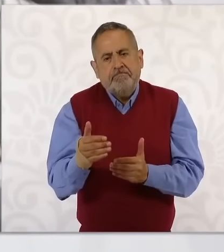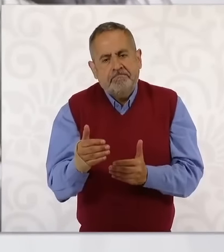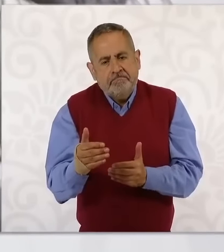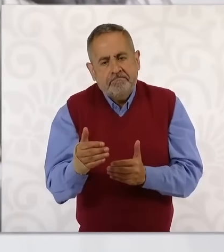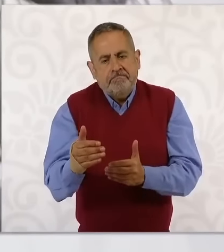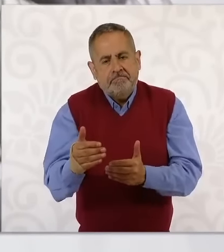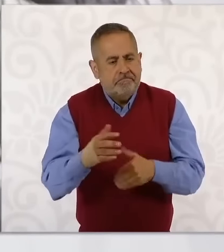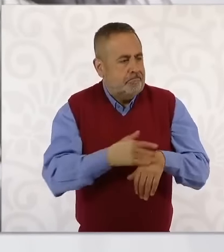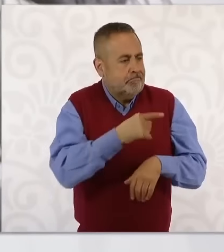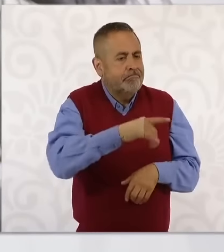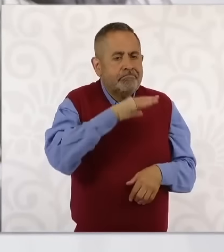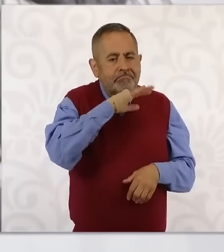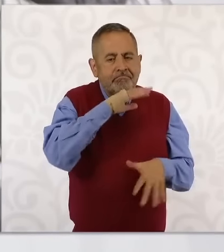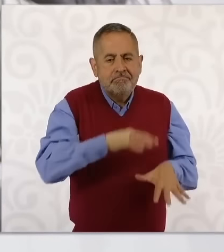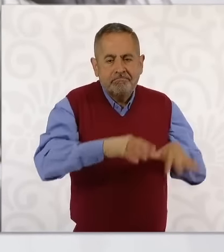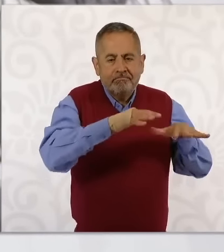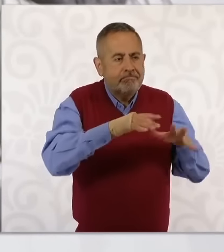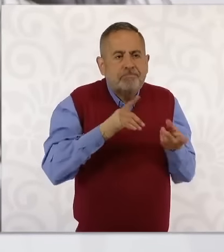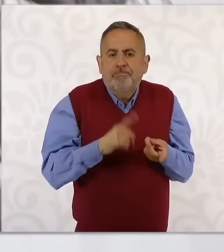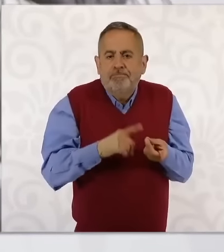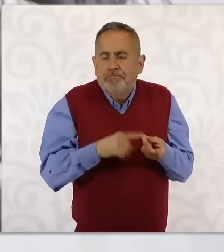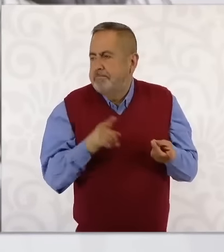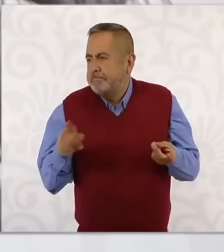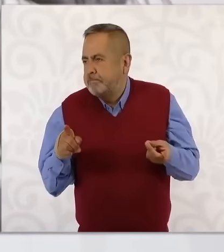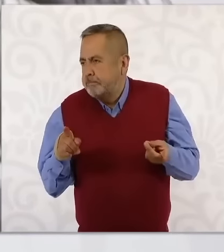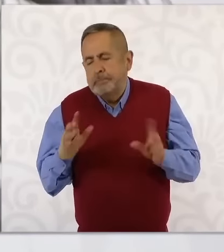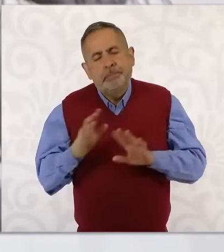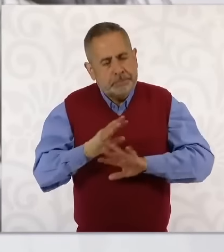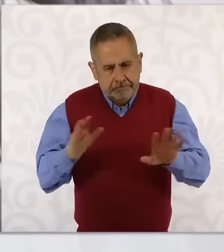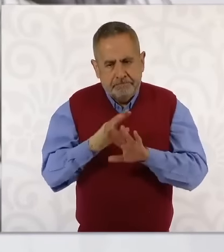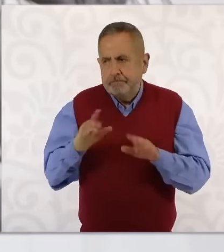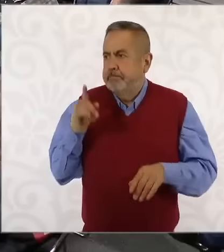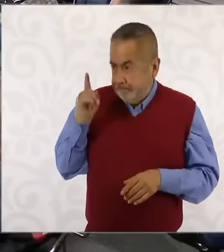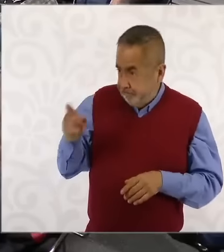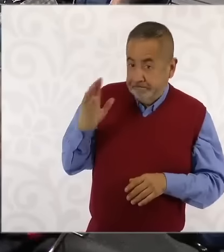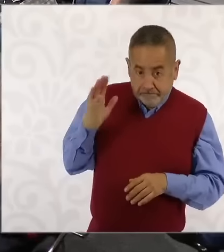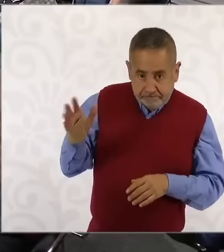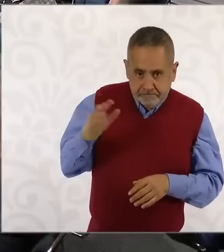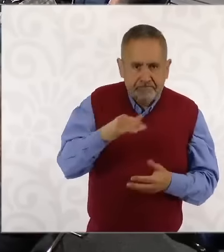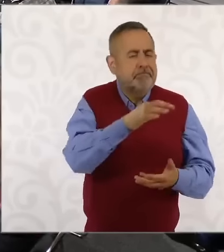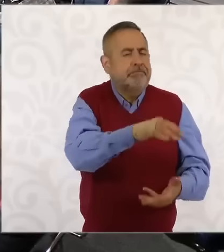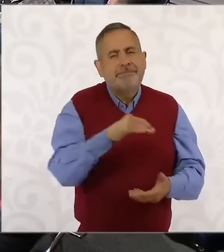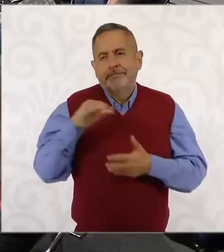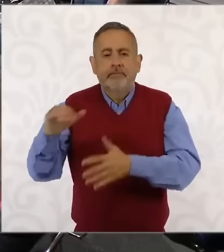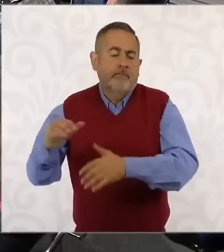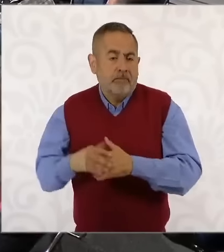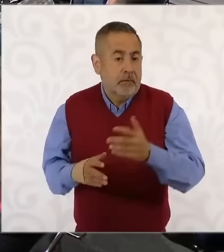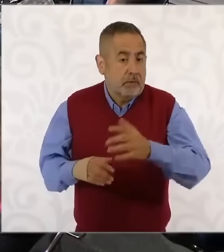o en la recolección de basura, pero ya ya está funcionando. Y hay pues más de 1000 máquinas.